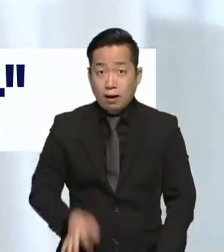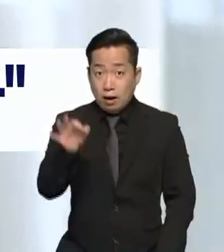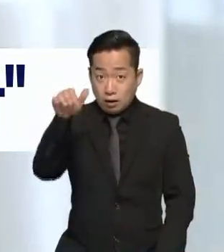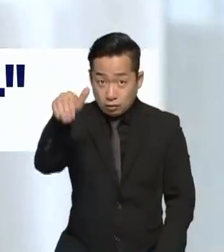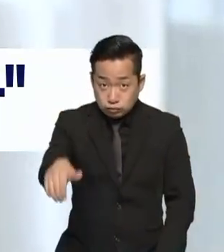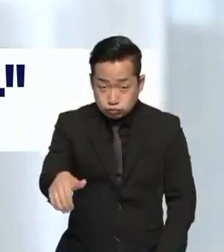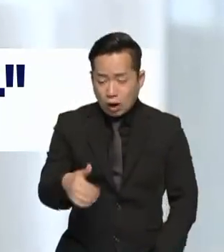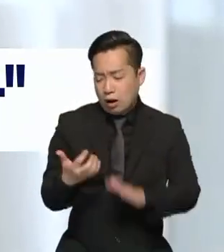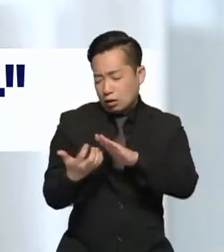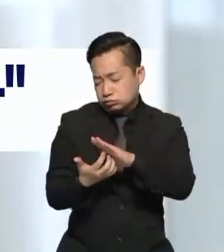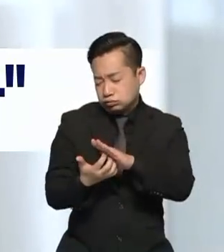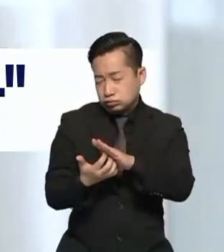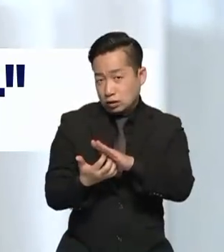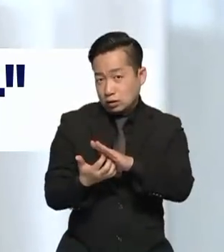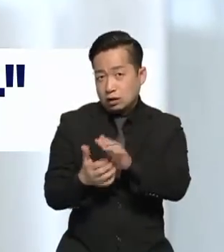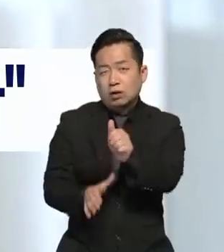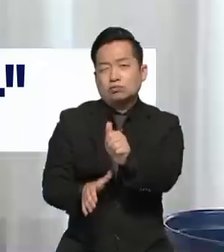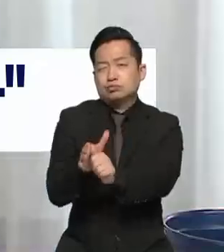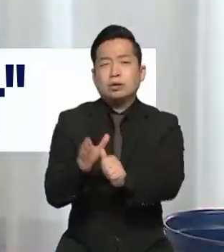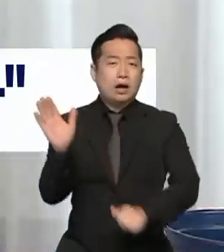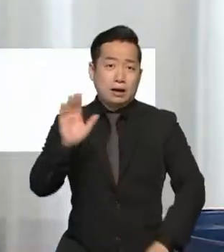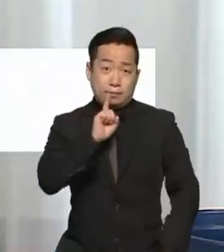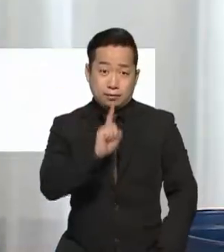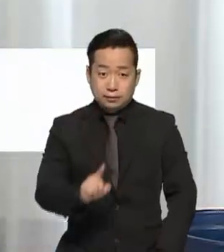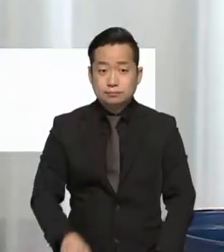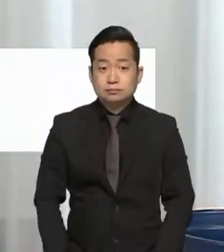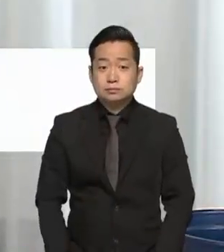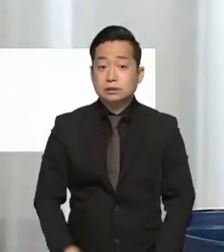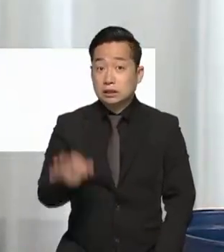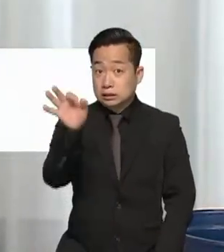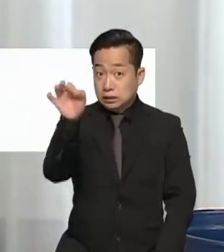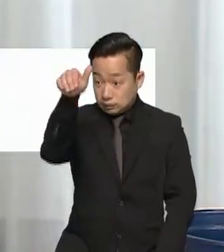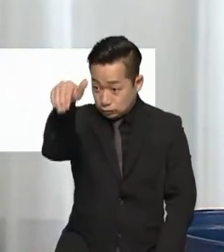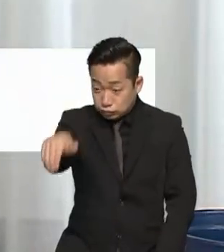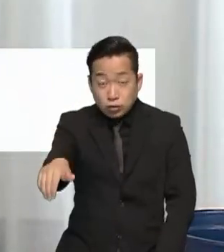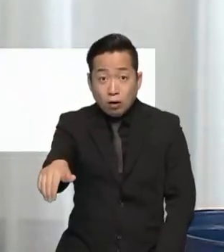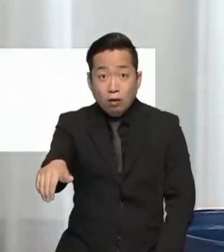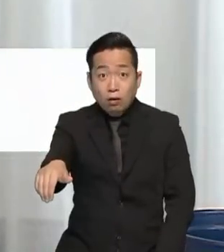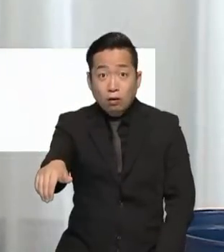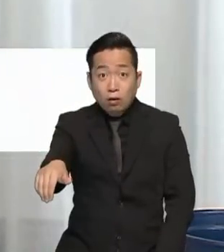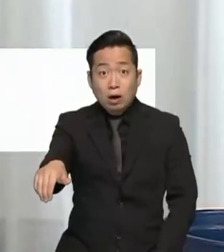말했습니다.